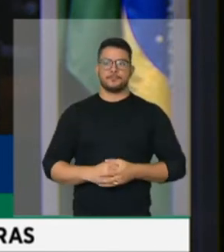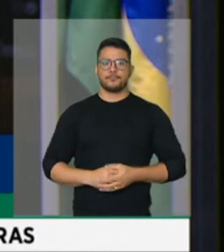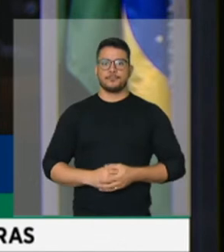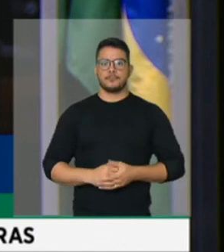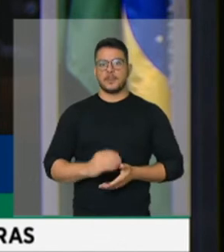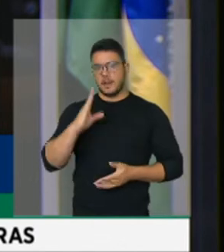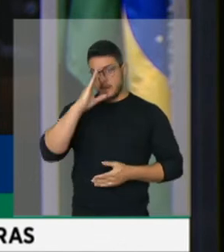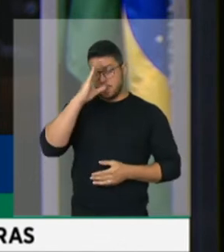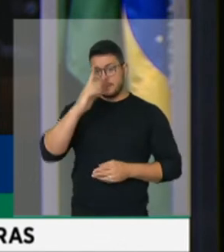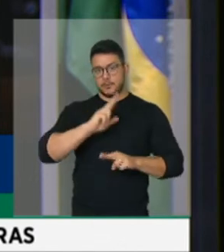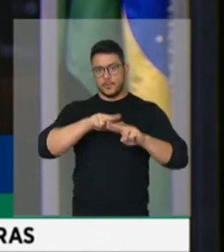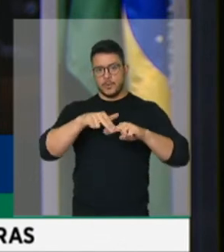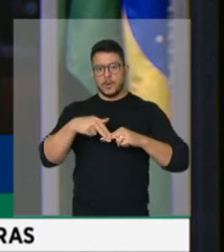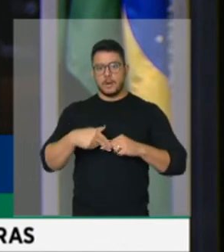NO ÁUDIO] TEMA SE ENCONTRA RELATIVAMENTE MADURO.